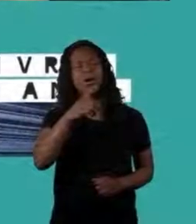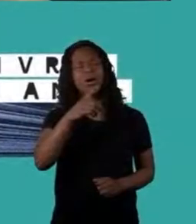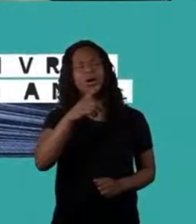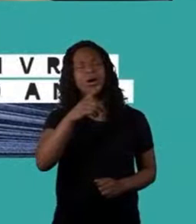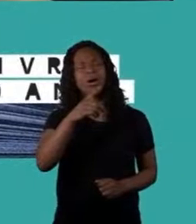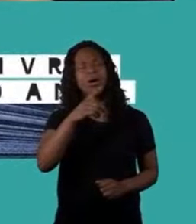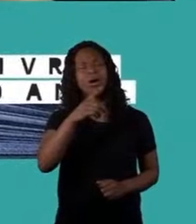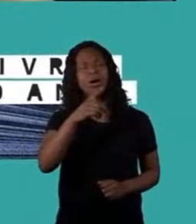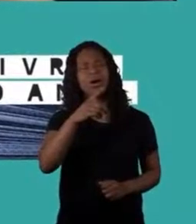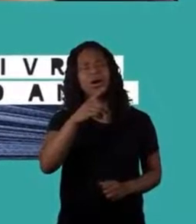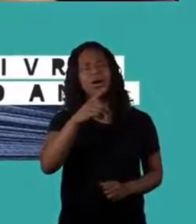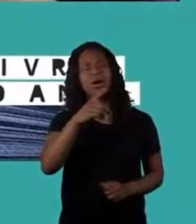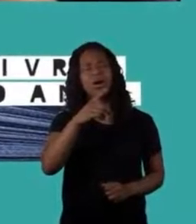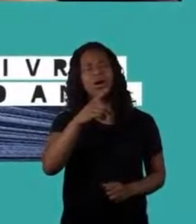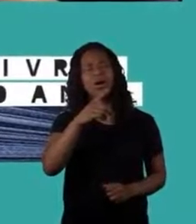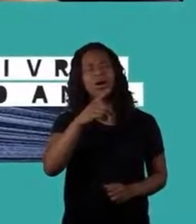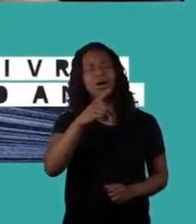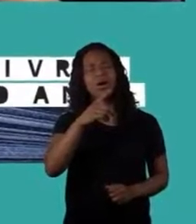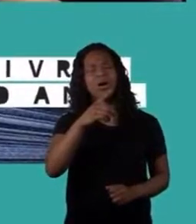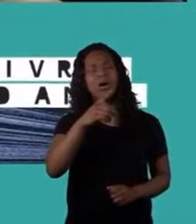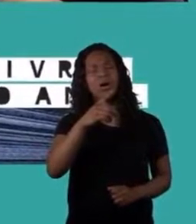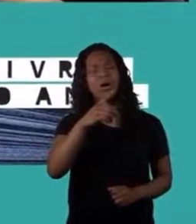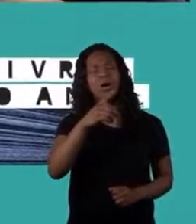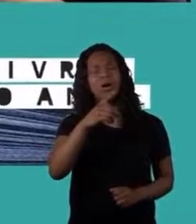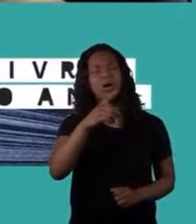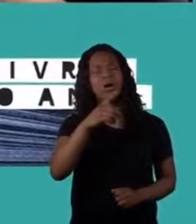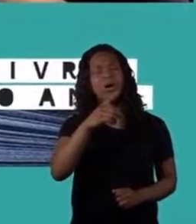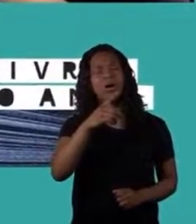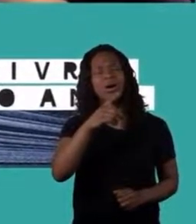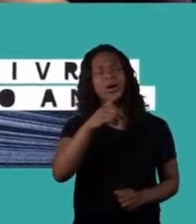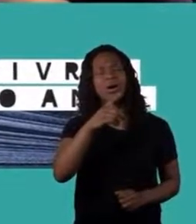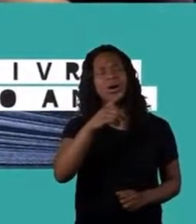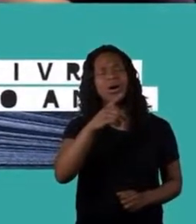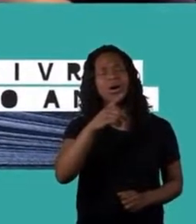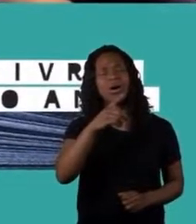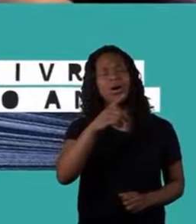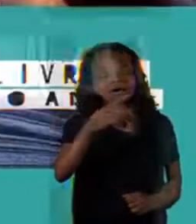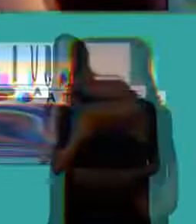muito potente no final. É legal pensar que a gente está tocando as gerações do futuro,